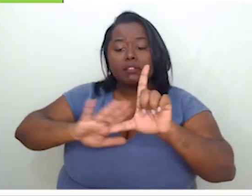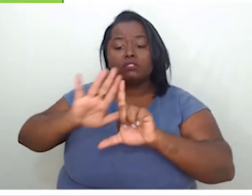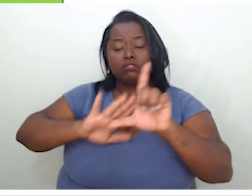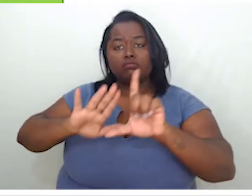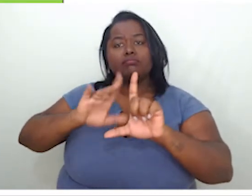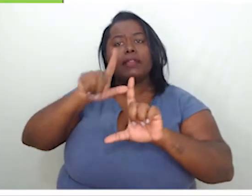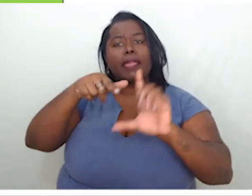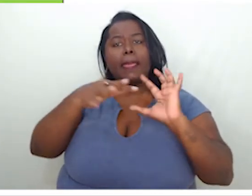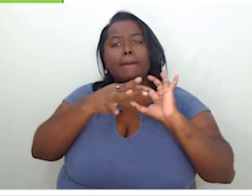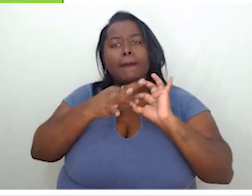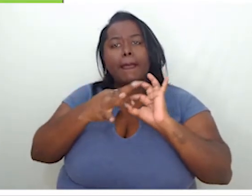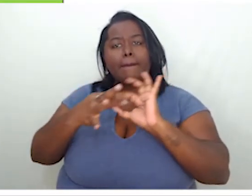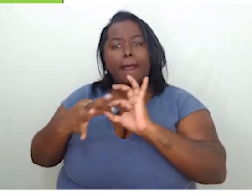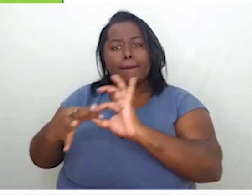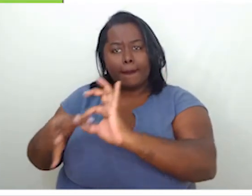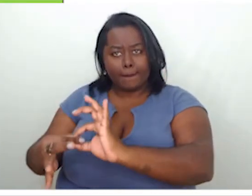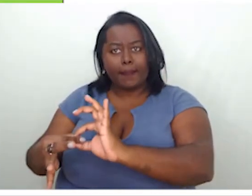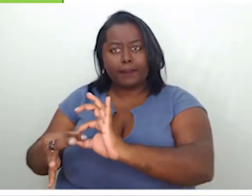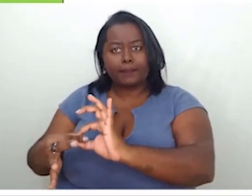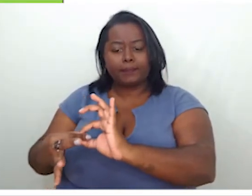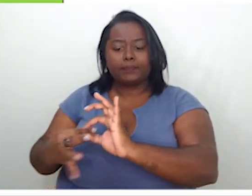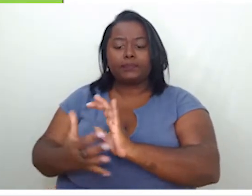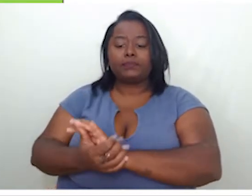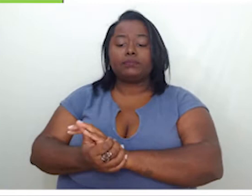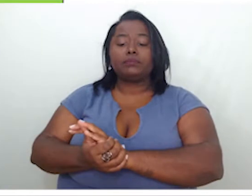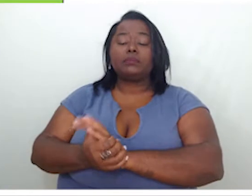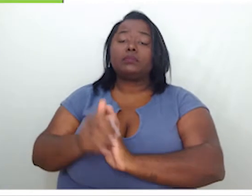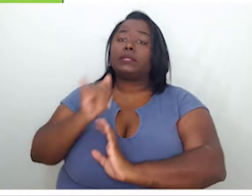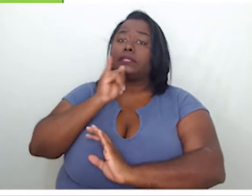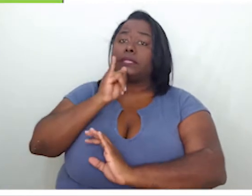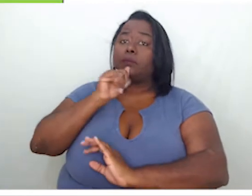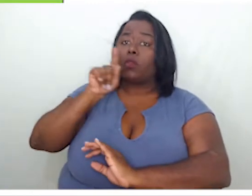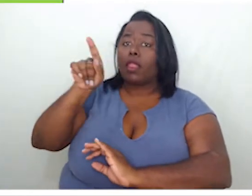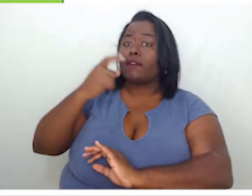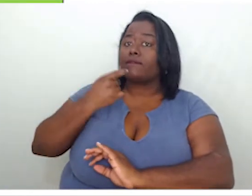Por ejemplo, en Finlandia, los profesores han tenido mucha libertad